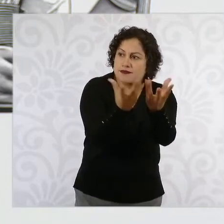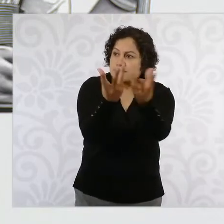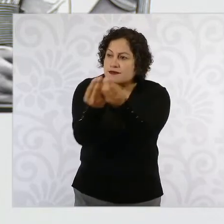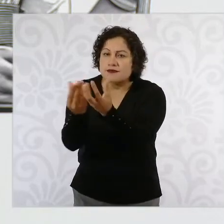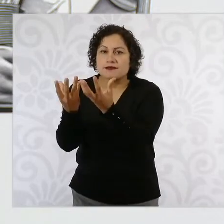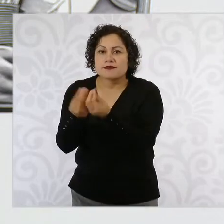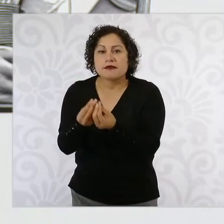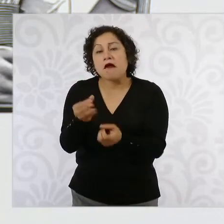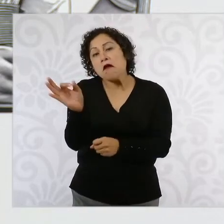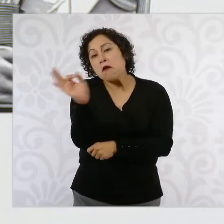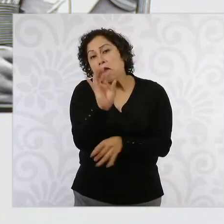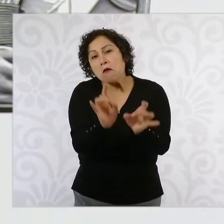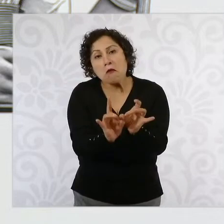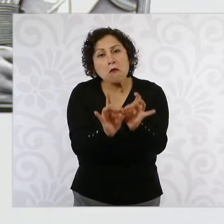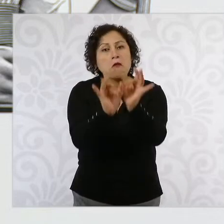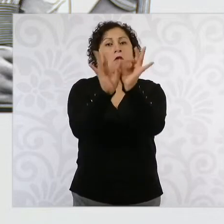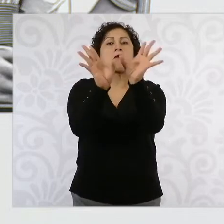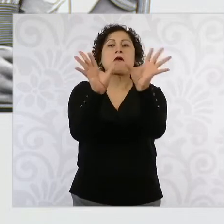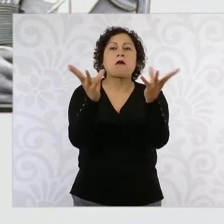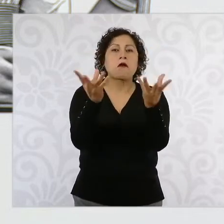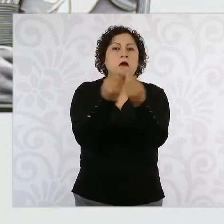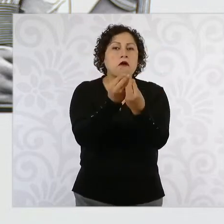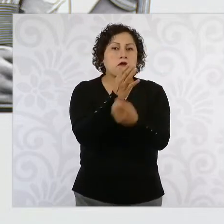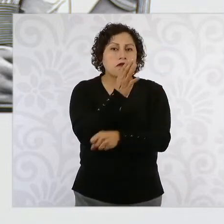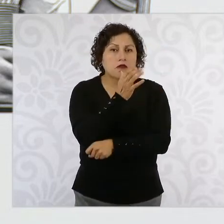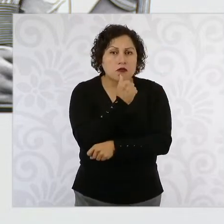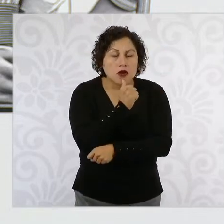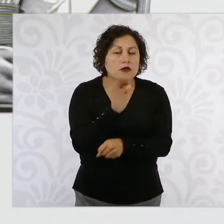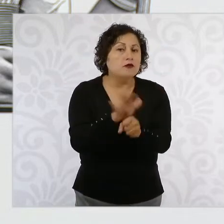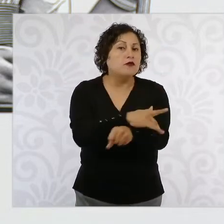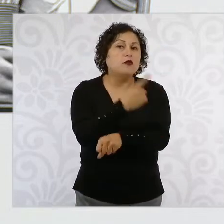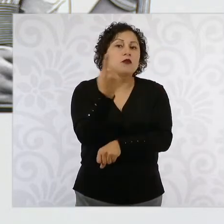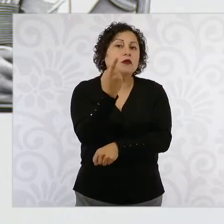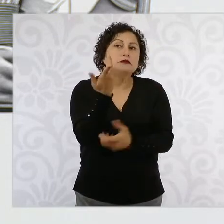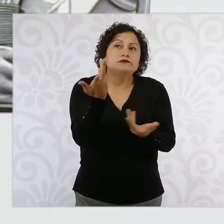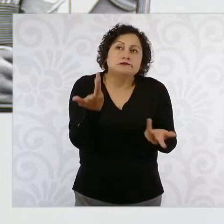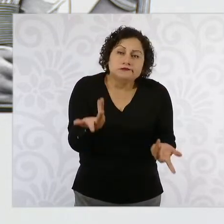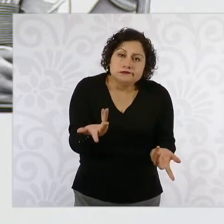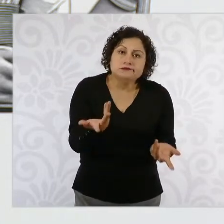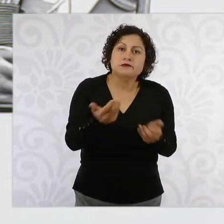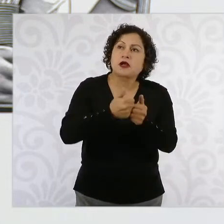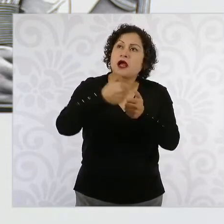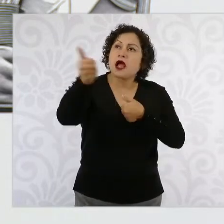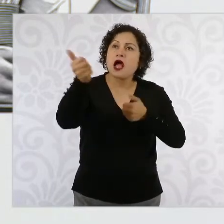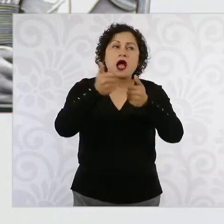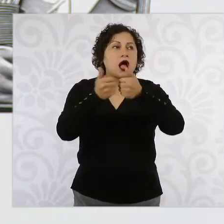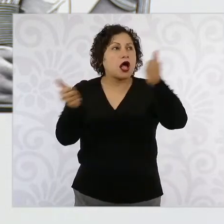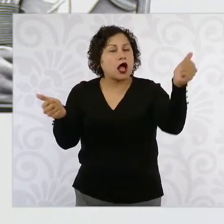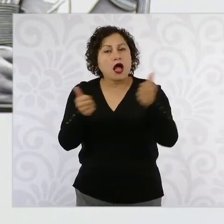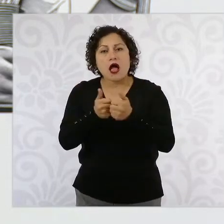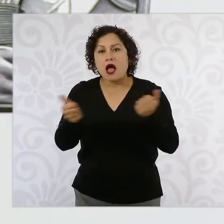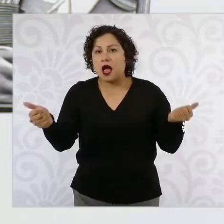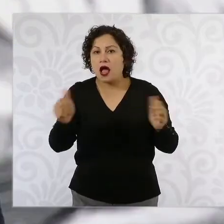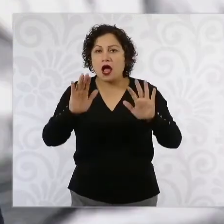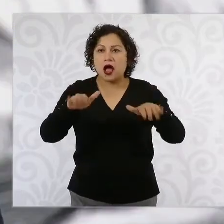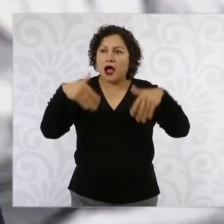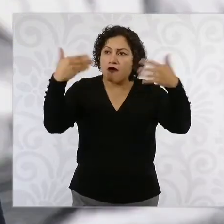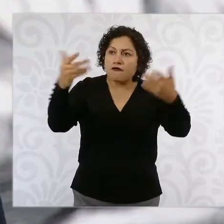porque a lo mejor algunos están en otro lado que no están en México que se llamen por teléfono